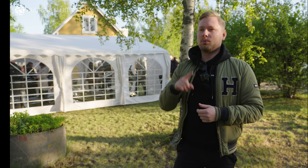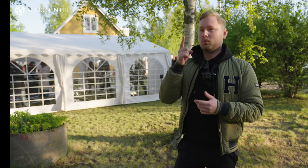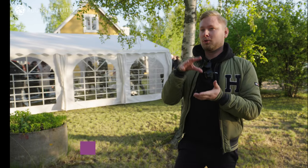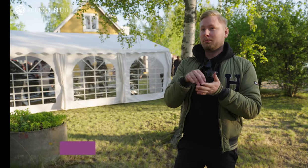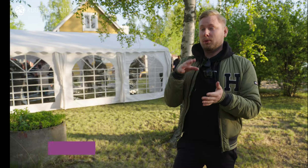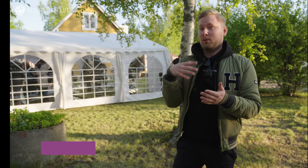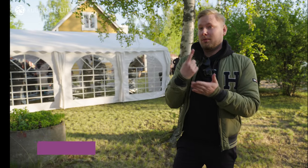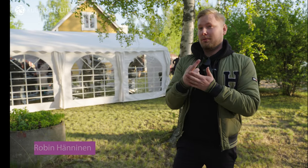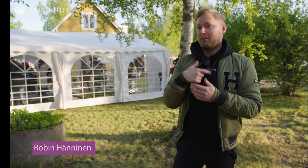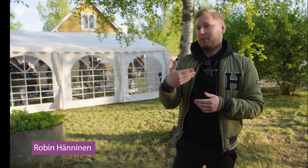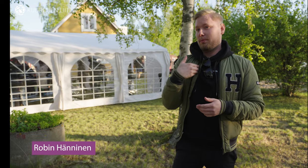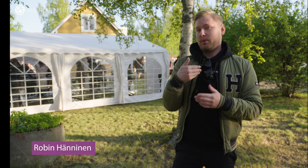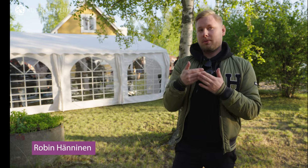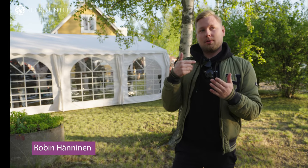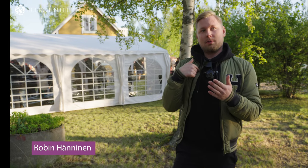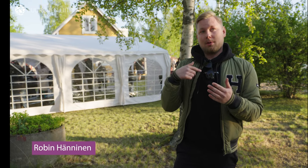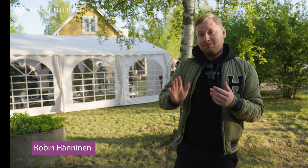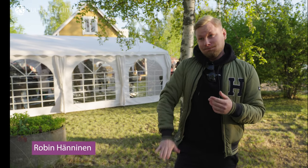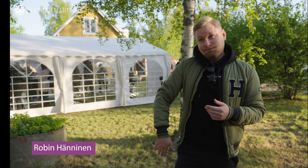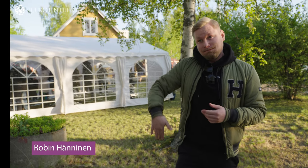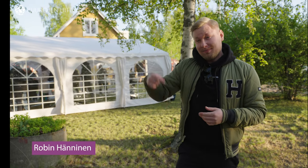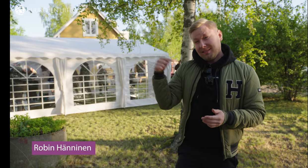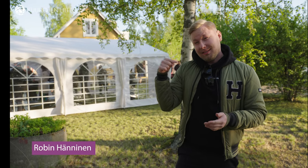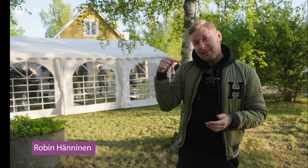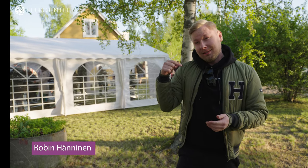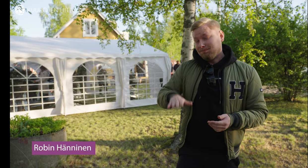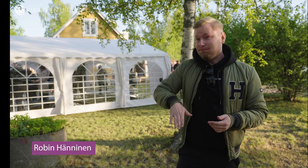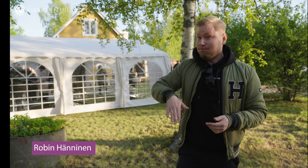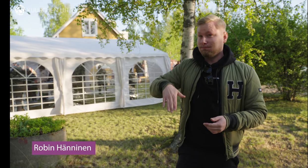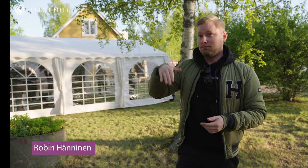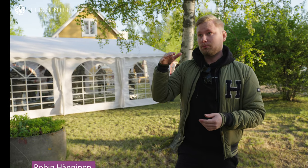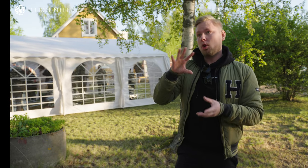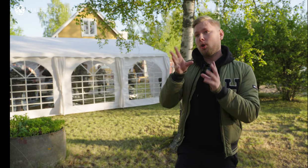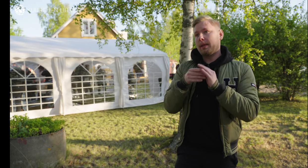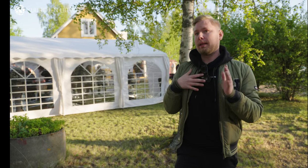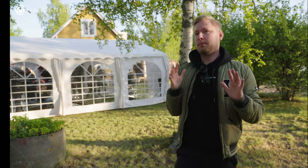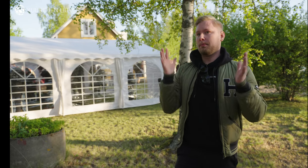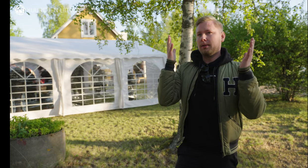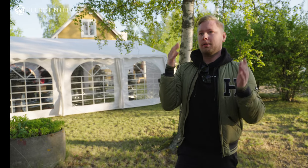Solsand on todella tärkeä paikka minulle, sillä olen käynyt täällä lapsesta asti, - koko elämäni ajan.